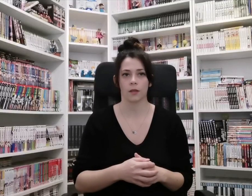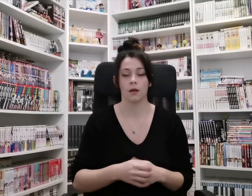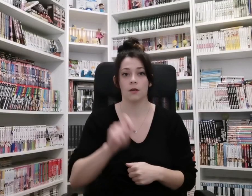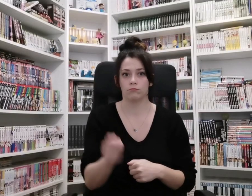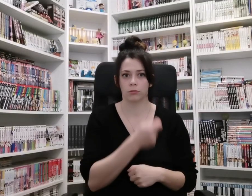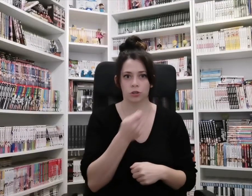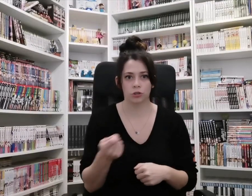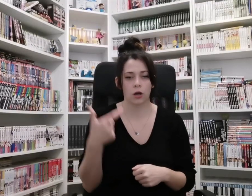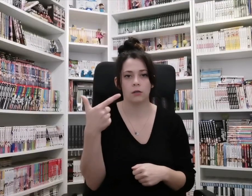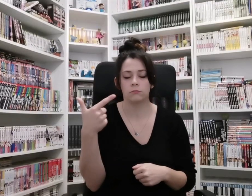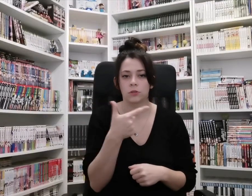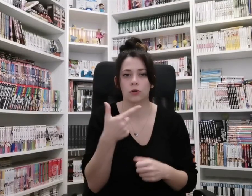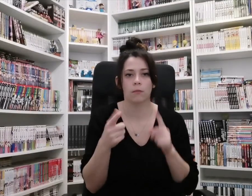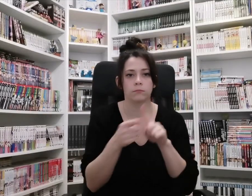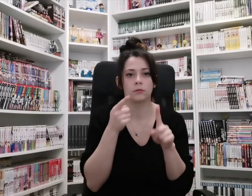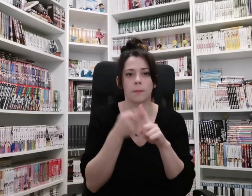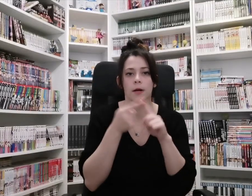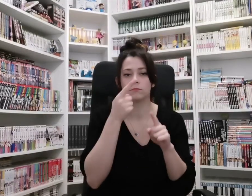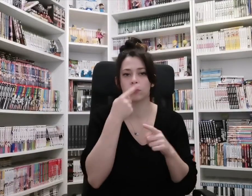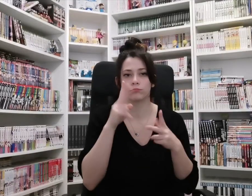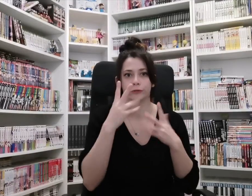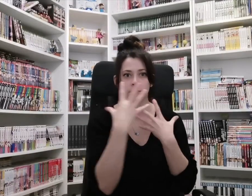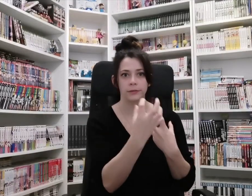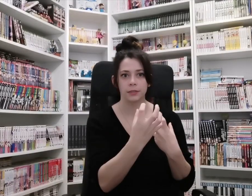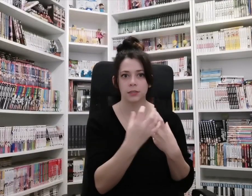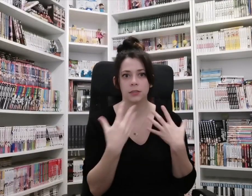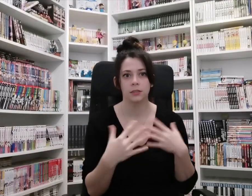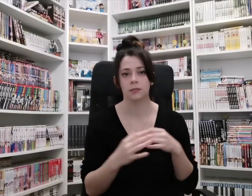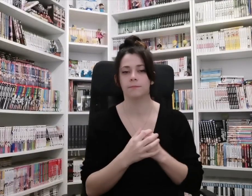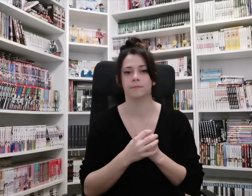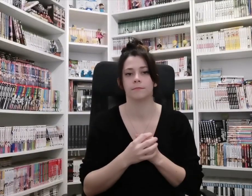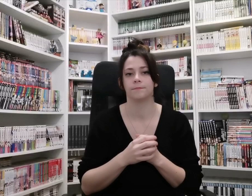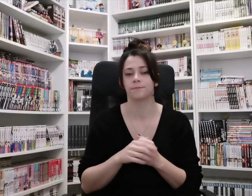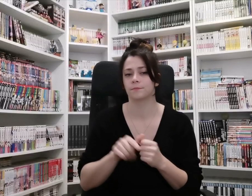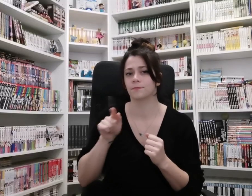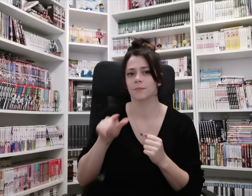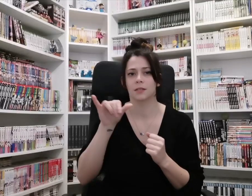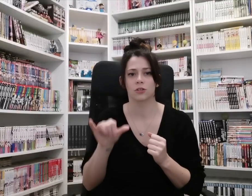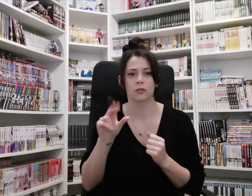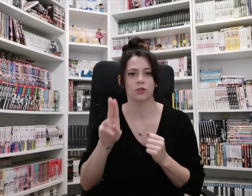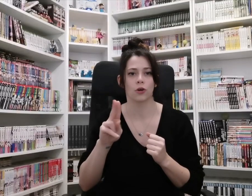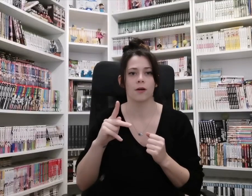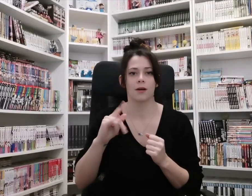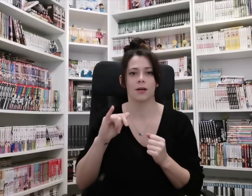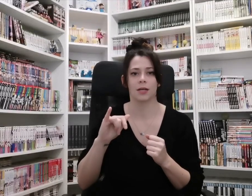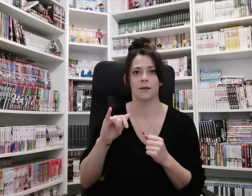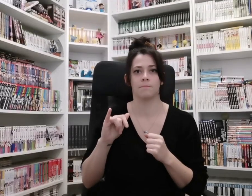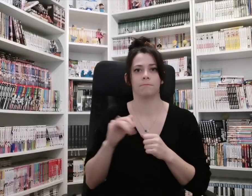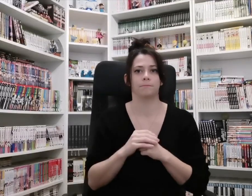Evidemment, les deux personnages principaux… nous ont beaucoup séduits. Yuki…